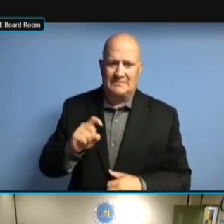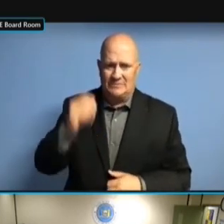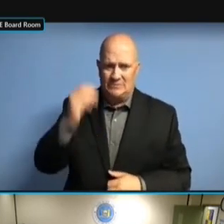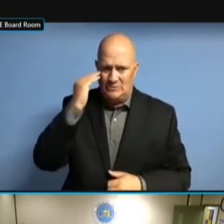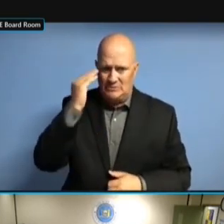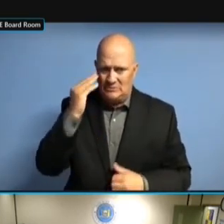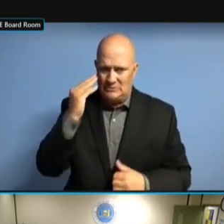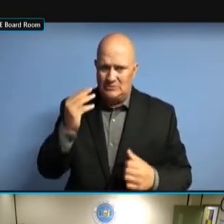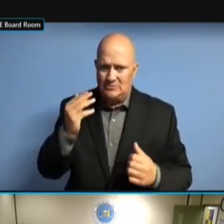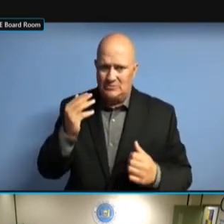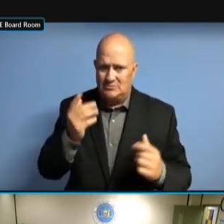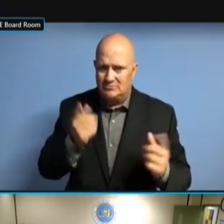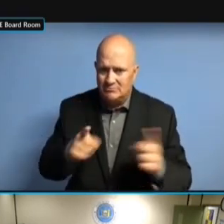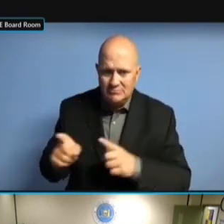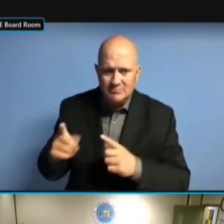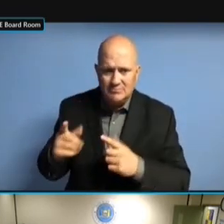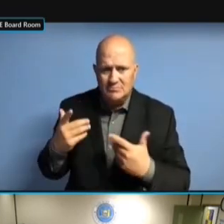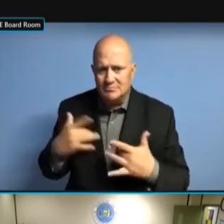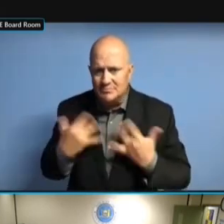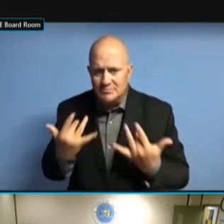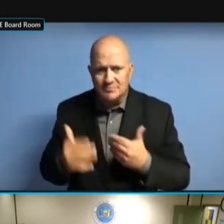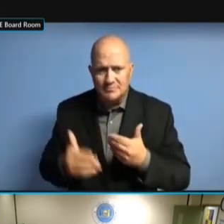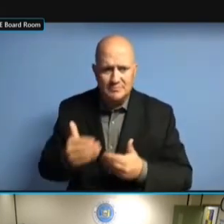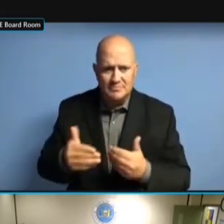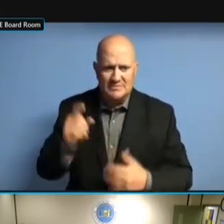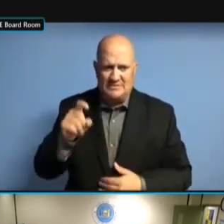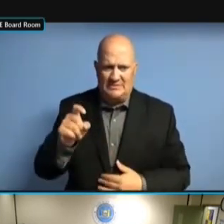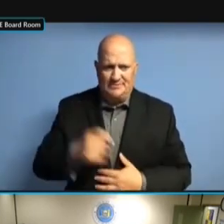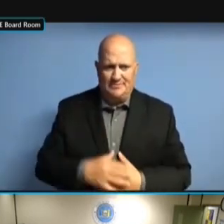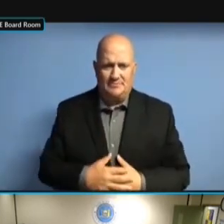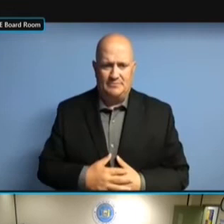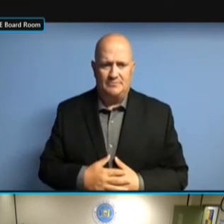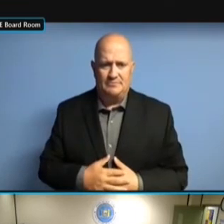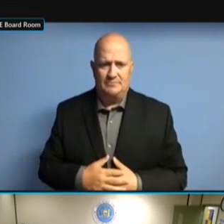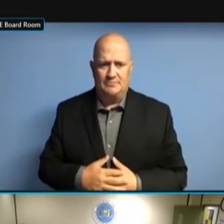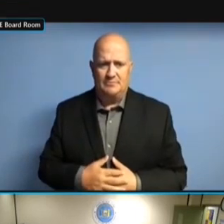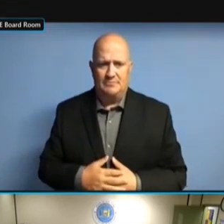GOING ON. THAT'S WHY THE RULE GOING ON. THAT'S WHY THE RULE EXISTS. THAT'S WHY THE RULE EXISTS. THAT'S WHY THE RULE EXISTS. >> THAT'S WHY THE RULE EXISTS. >> OKAY. OKAY.